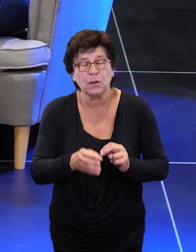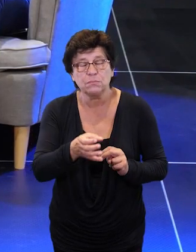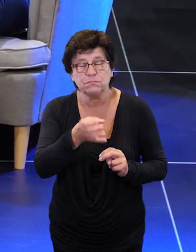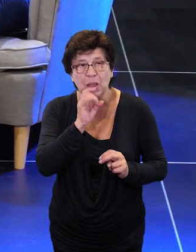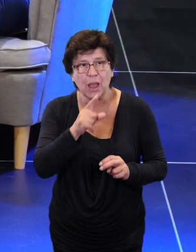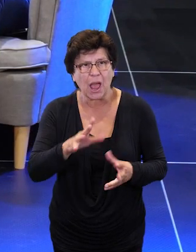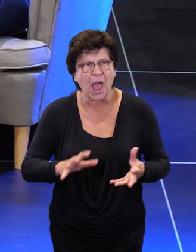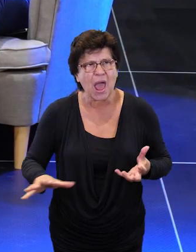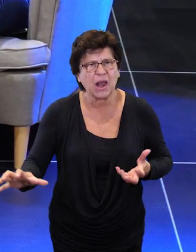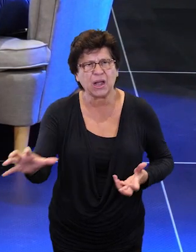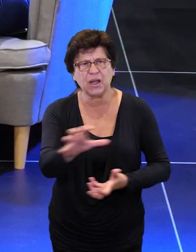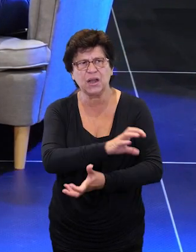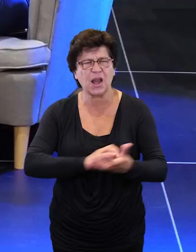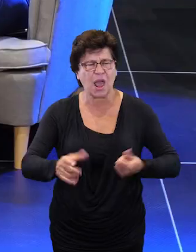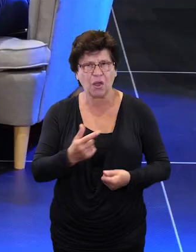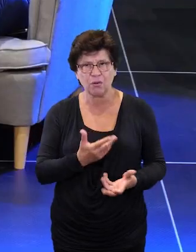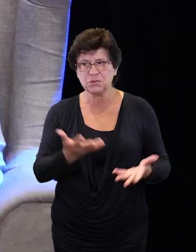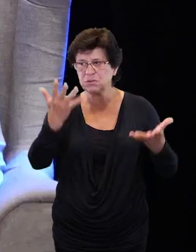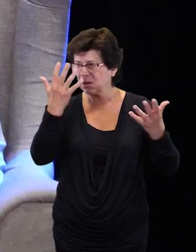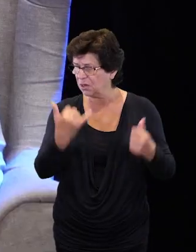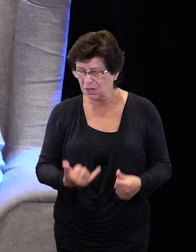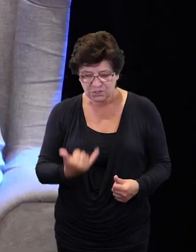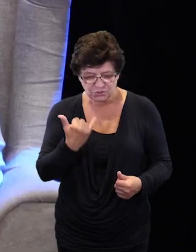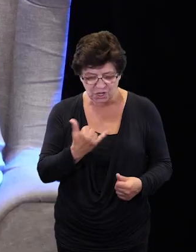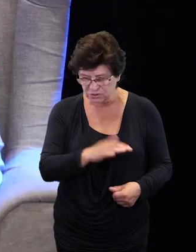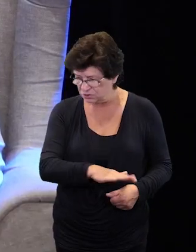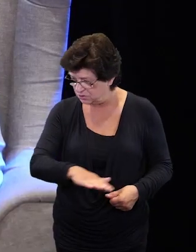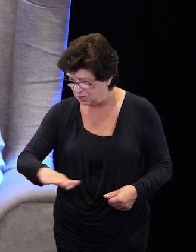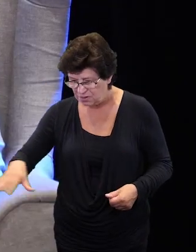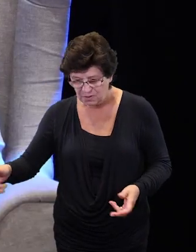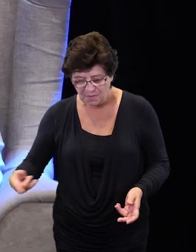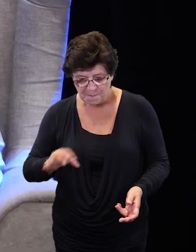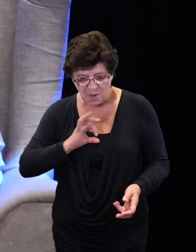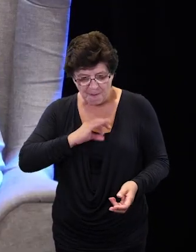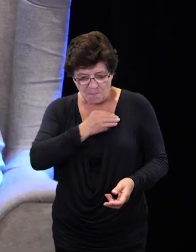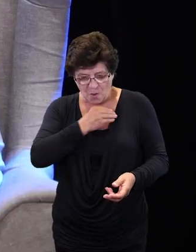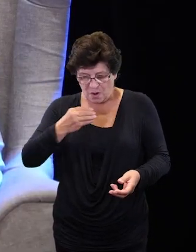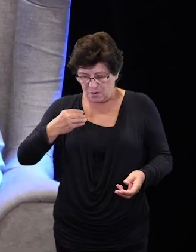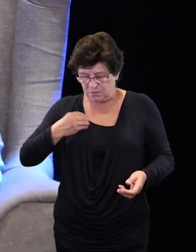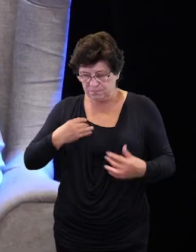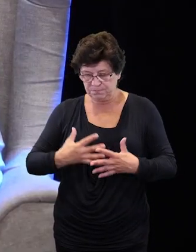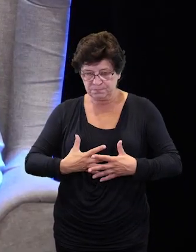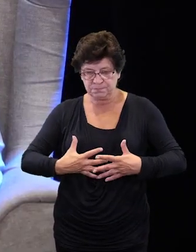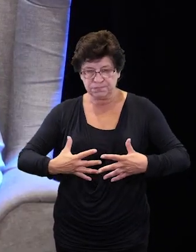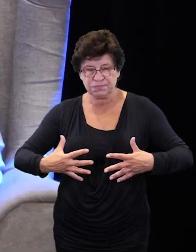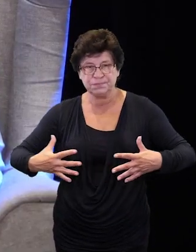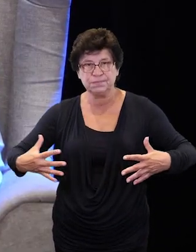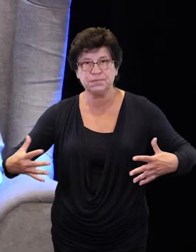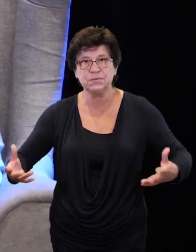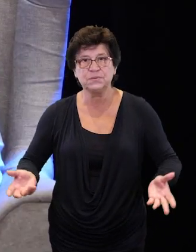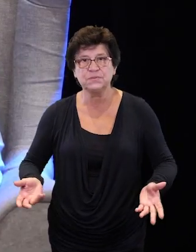Skąd to się bierze? Zagadka. Może dlatego, że znowu idolami są pewne osoby,